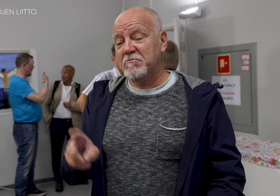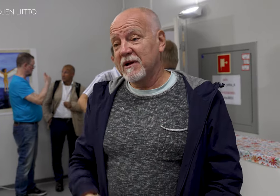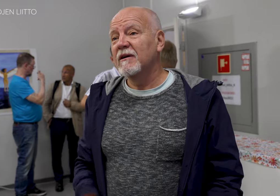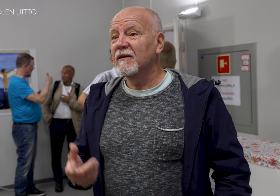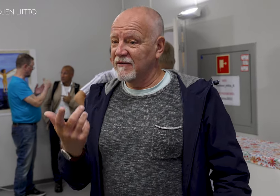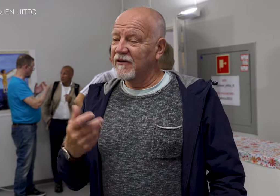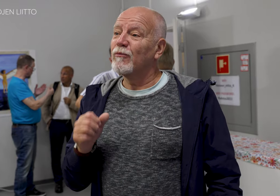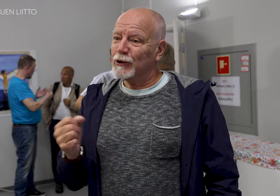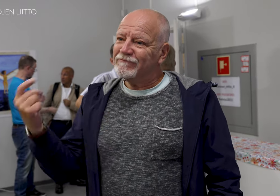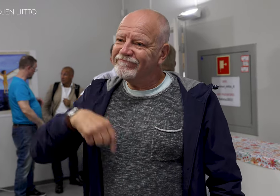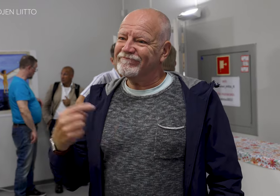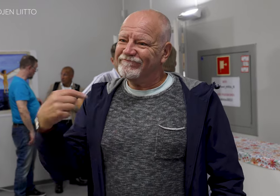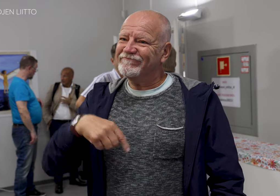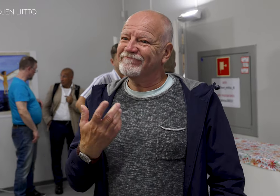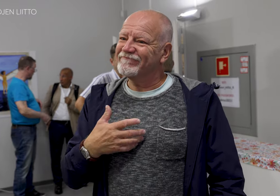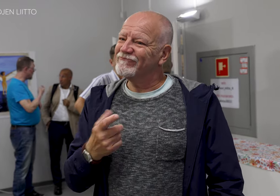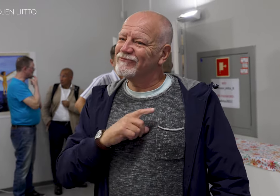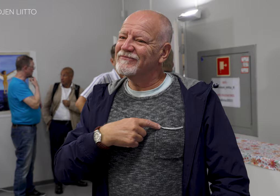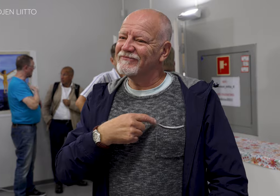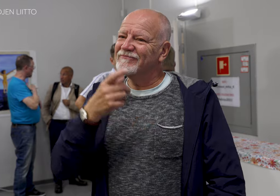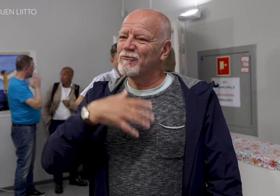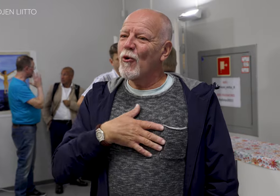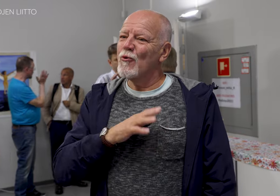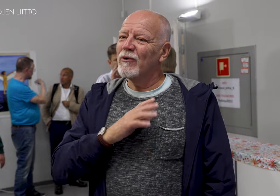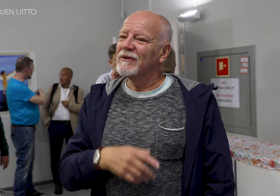Porvoo on todellakin sydämessäni.